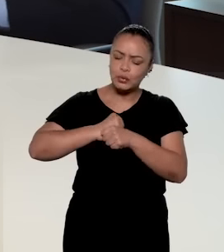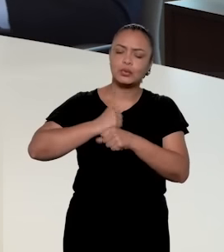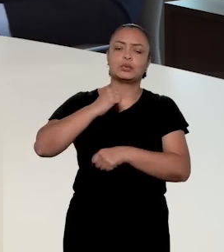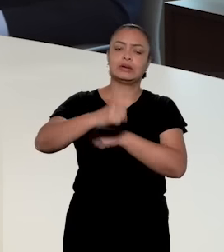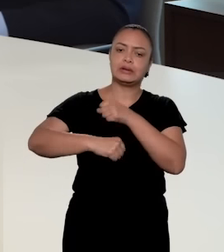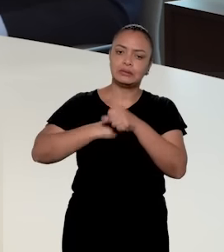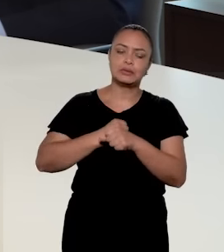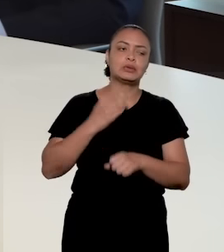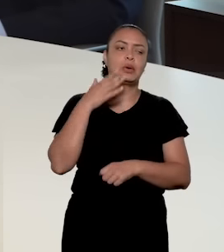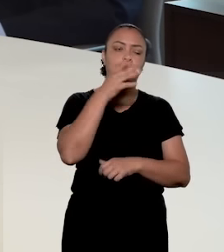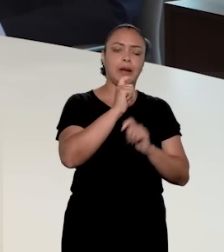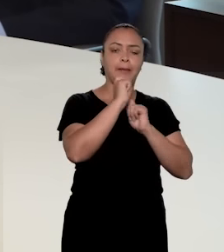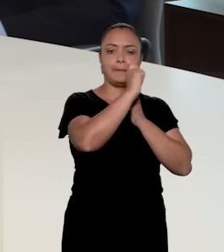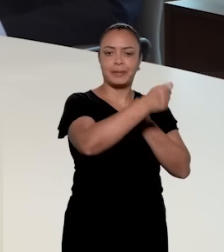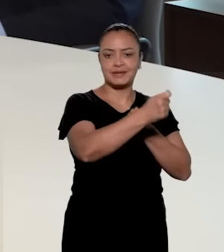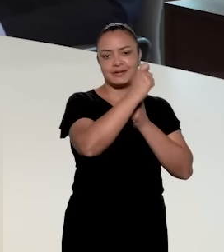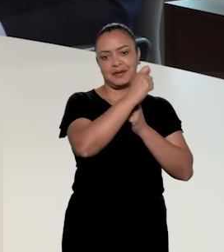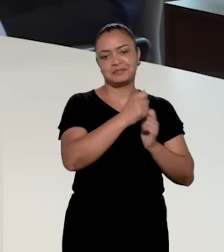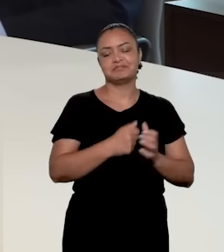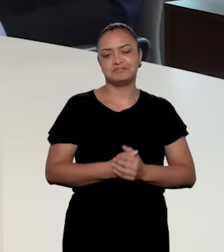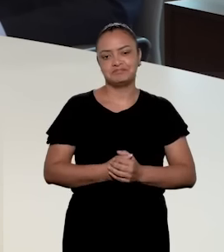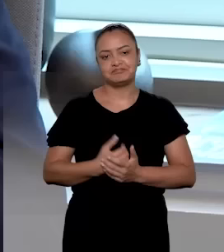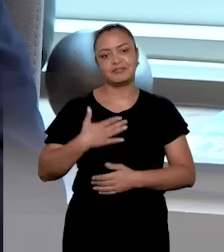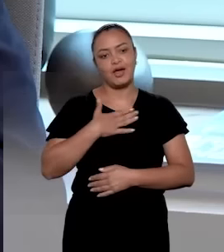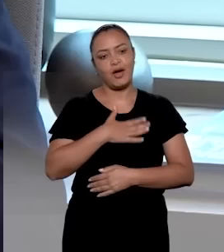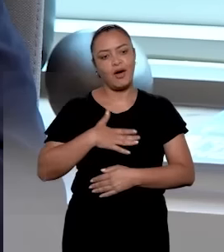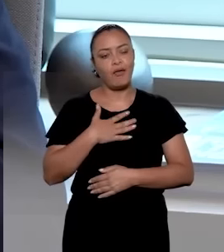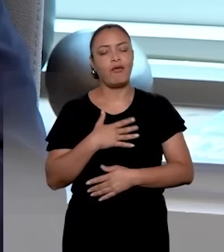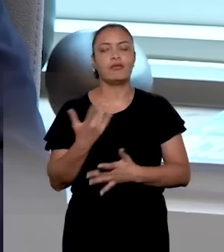Mas eu ia todo ano pescar no Pantanal com meus amigos. É um prazer muito grande